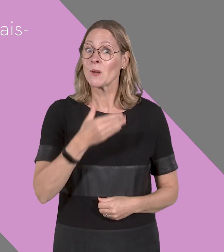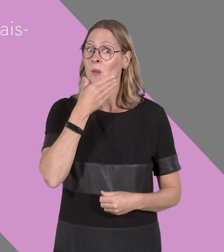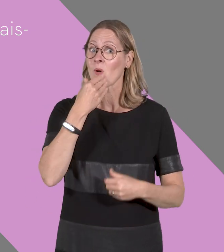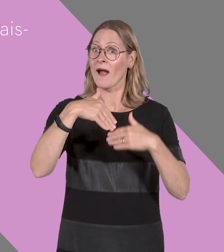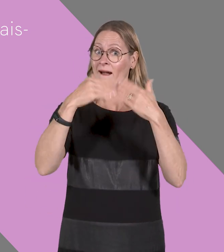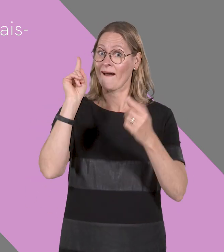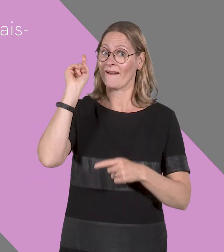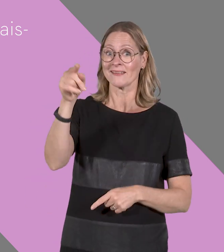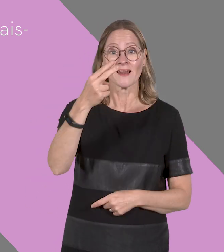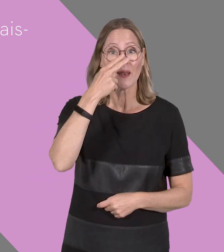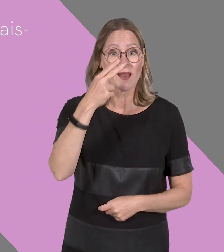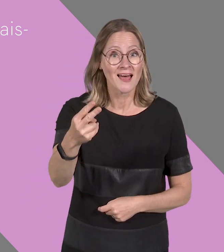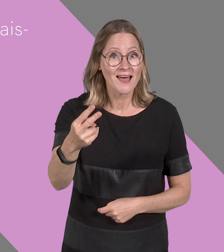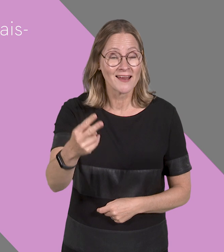Nuokkareilla nähdään!